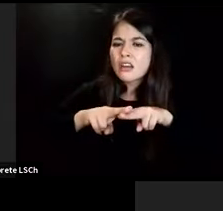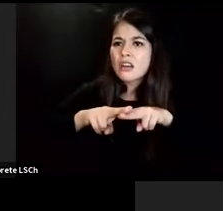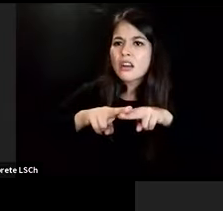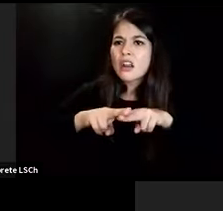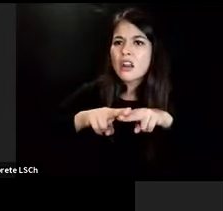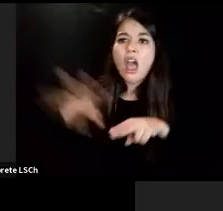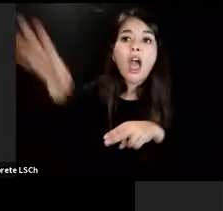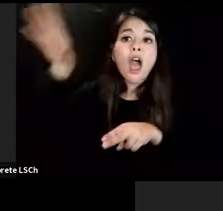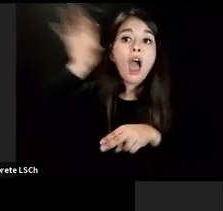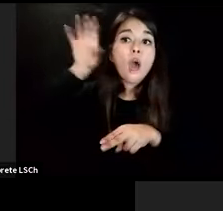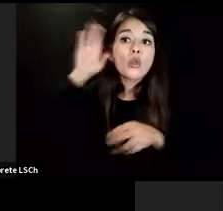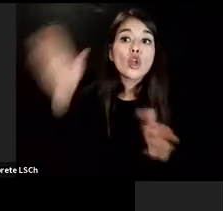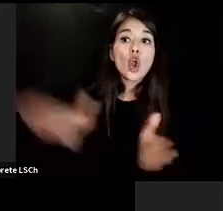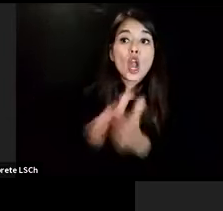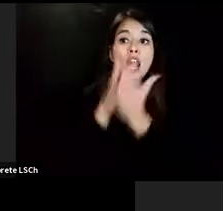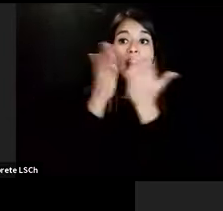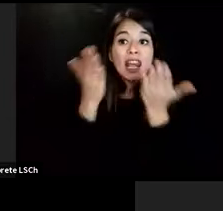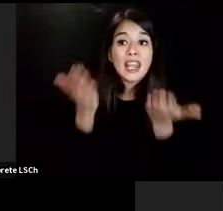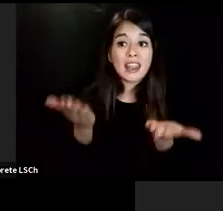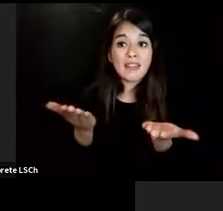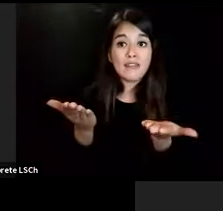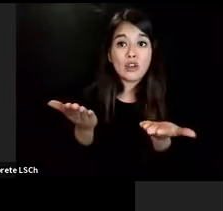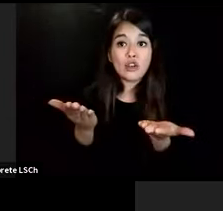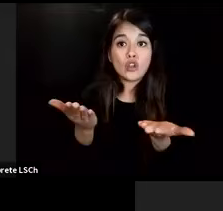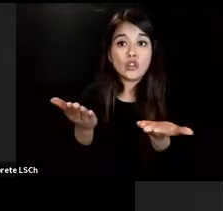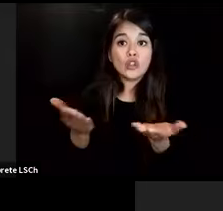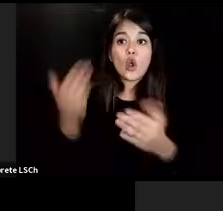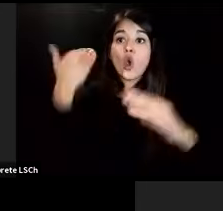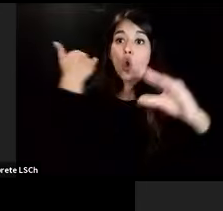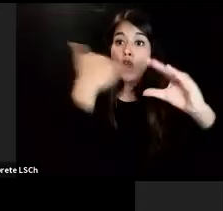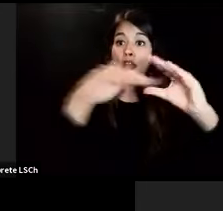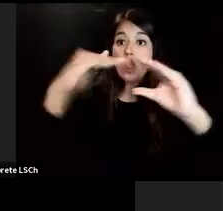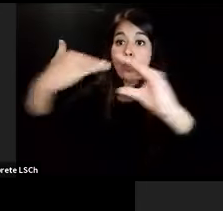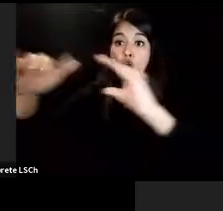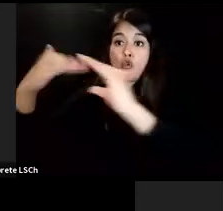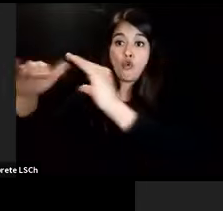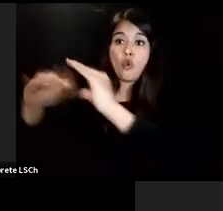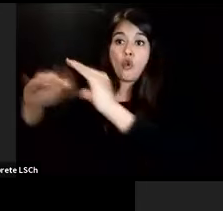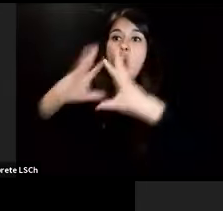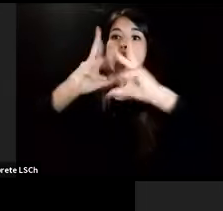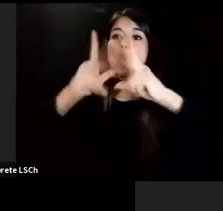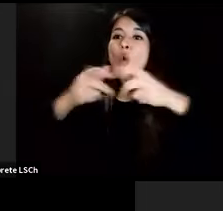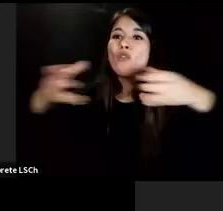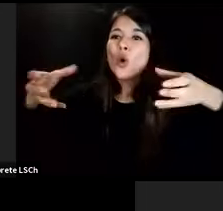a circular vía correo, en clubes de lectura especiales que se hacían cargo